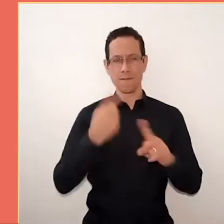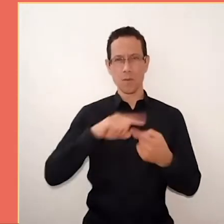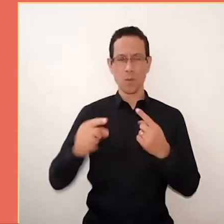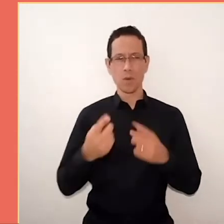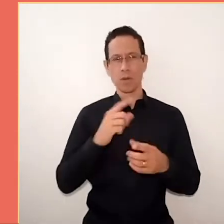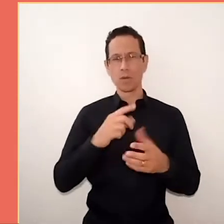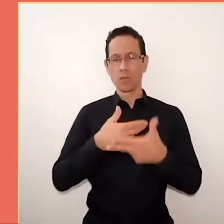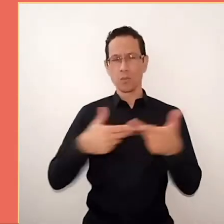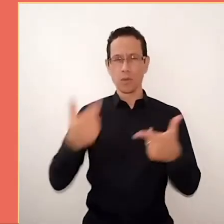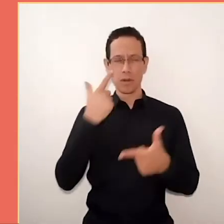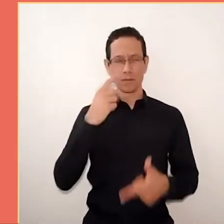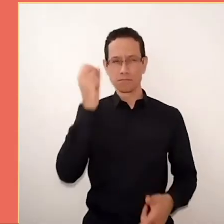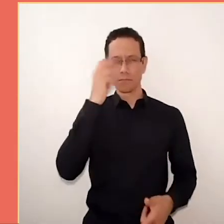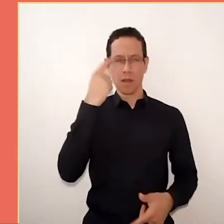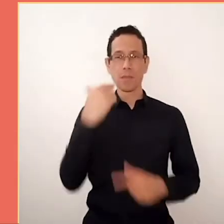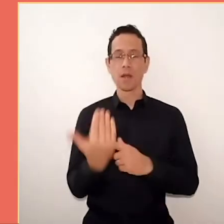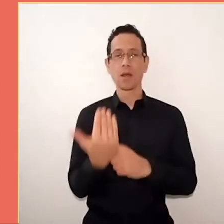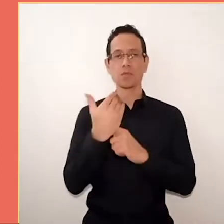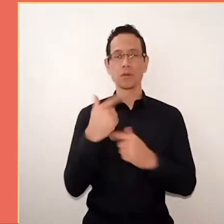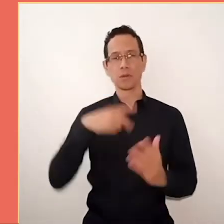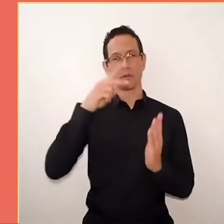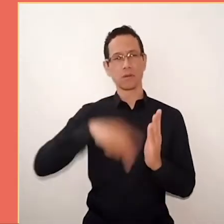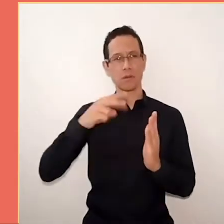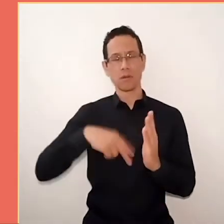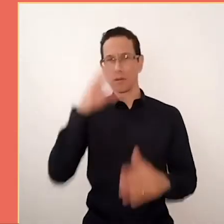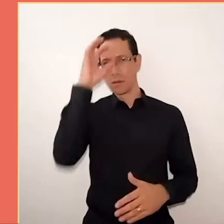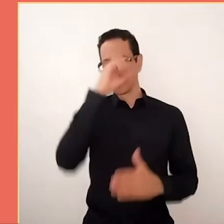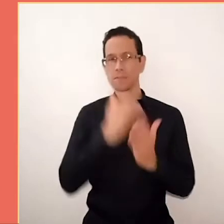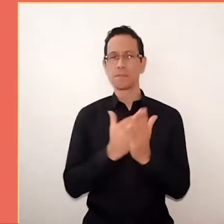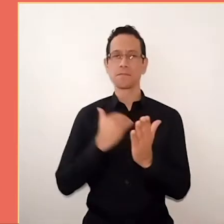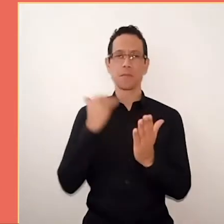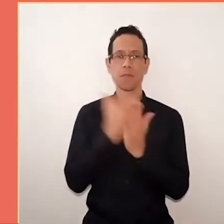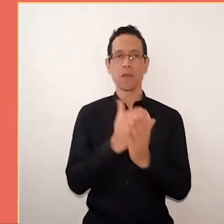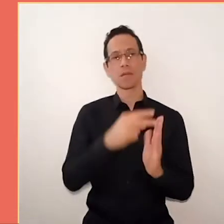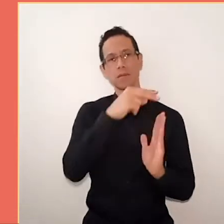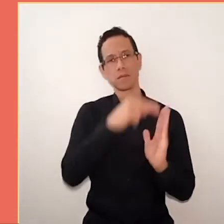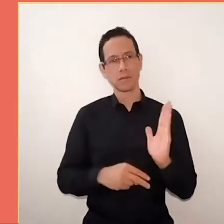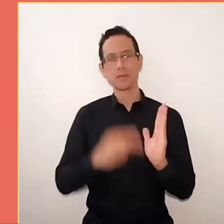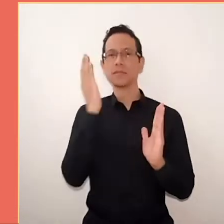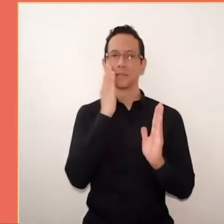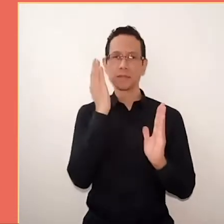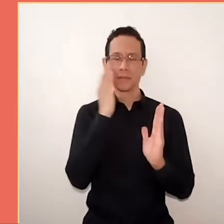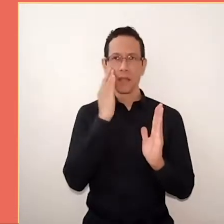E ele aprendera mais do que lhe fora ensinado. Sabia ler o que estava e o que não estava escrito.